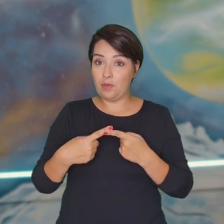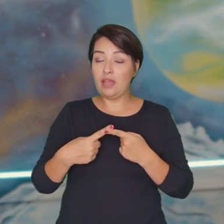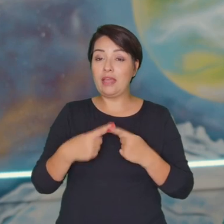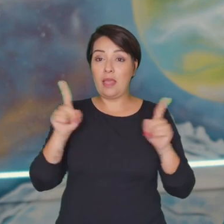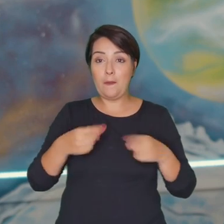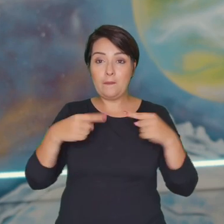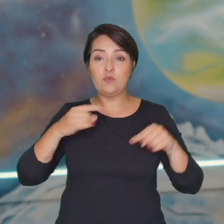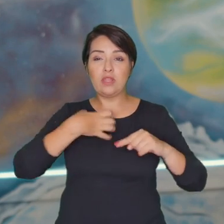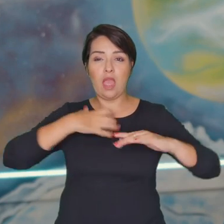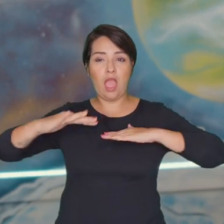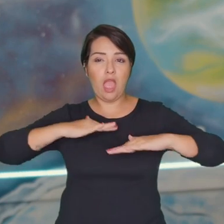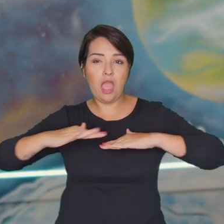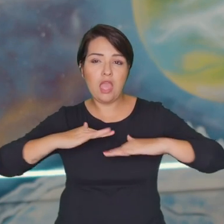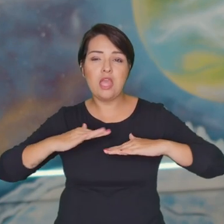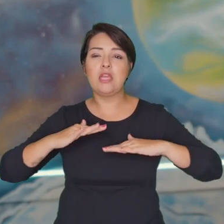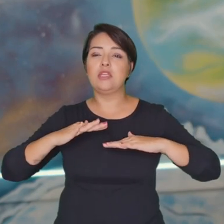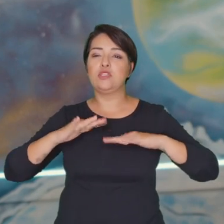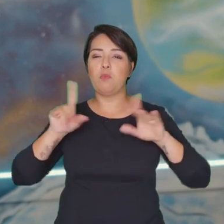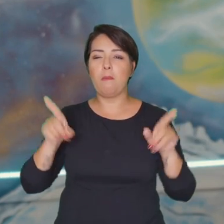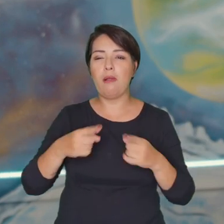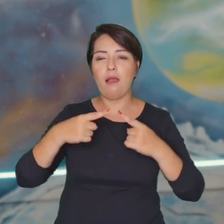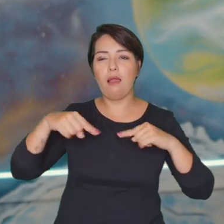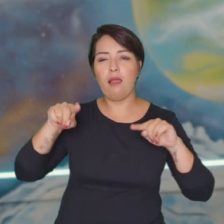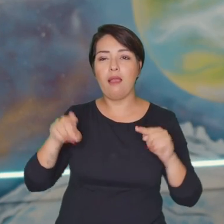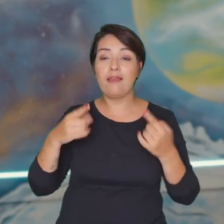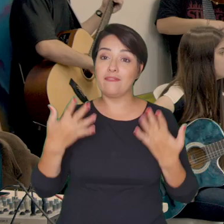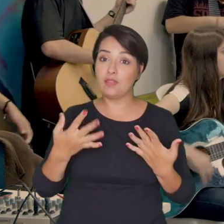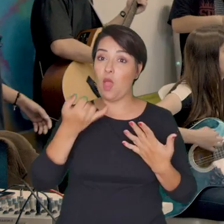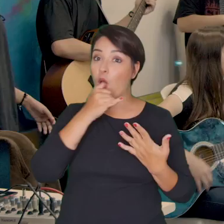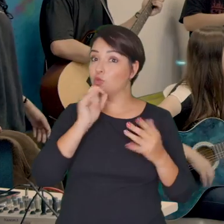o ritmo, trabalha os compassos, trabalha a melodia e automaticamente,